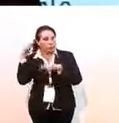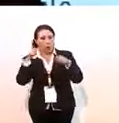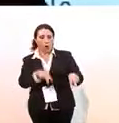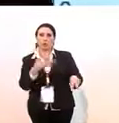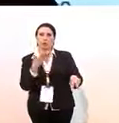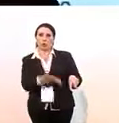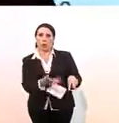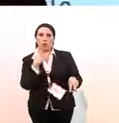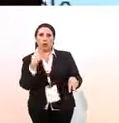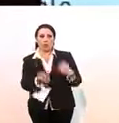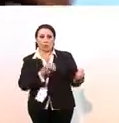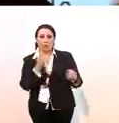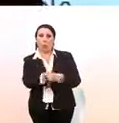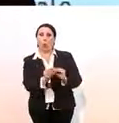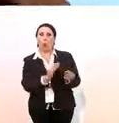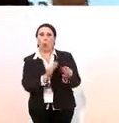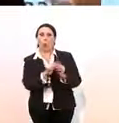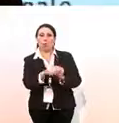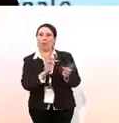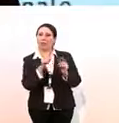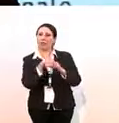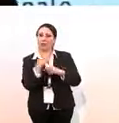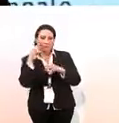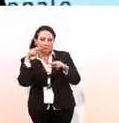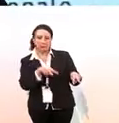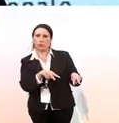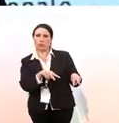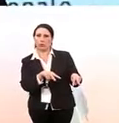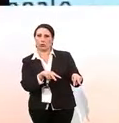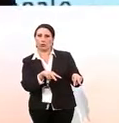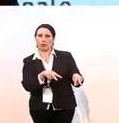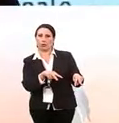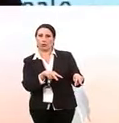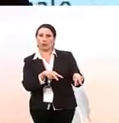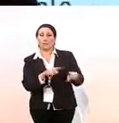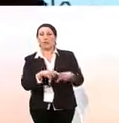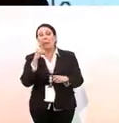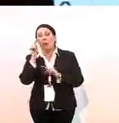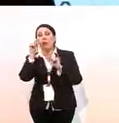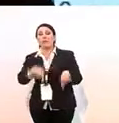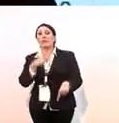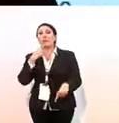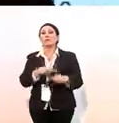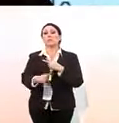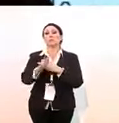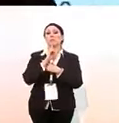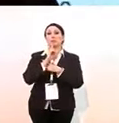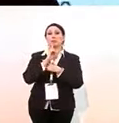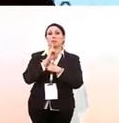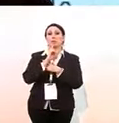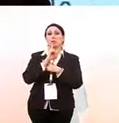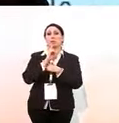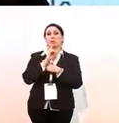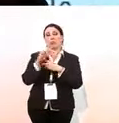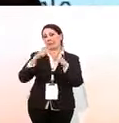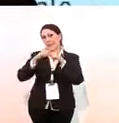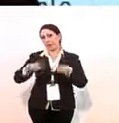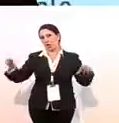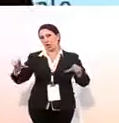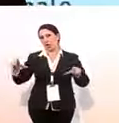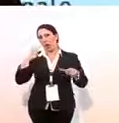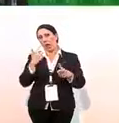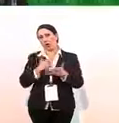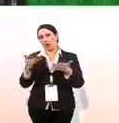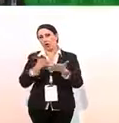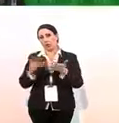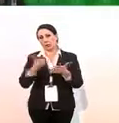a questa dinamica, nel rispetto delle vostre valutazioni?”. La Guardia di Finanza ha